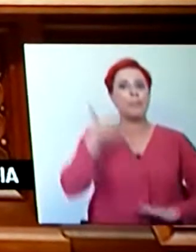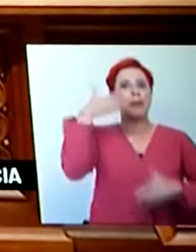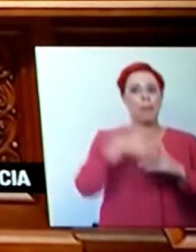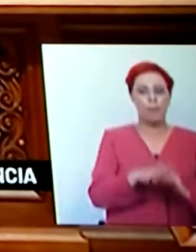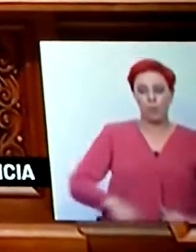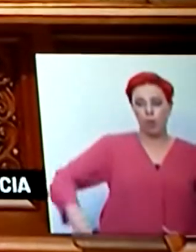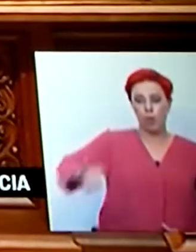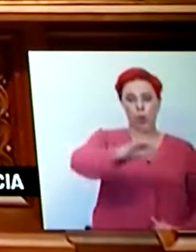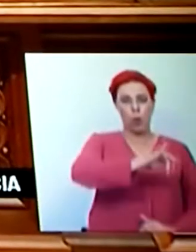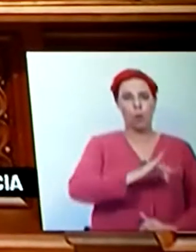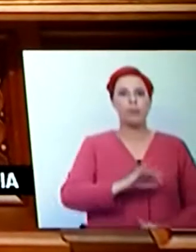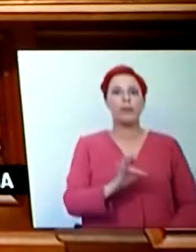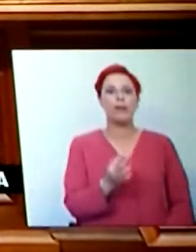tem a palavra o sô deputado Fernande Neguerão